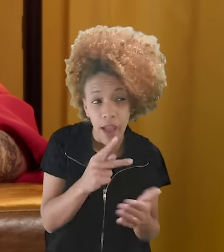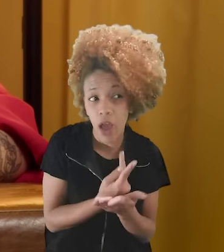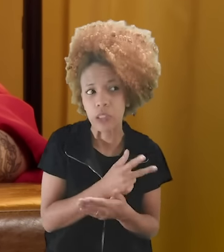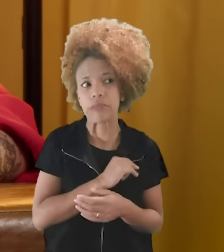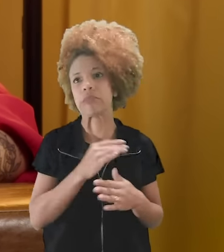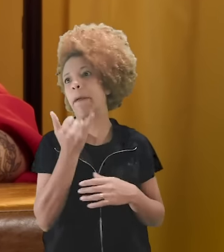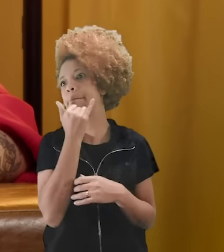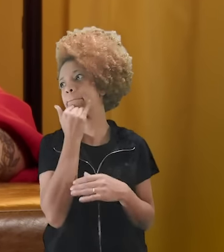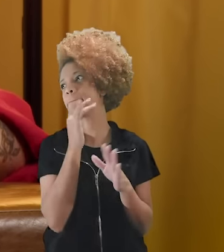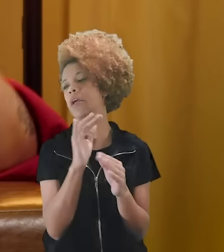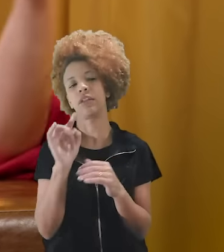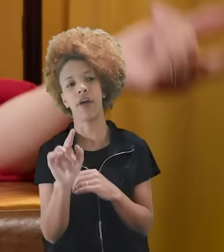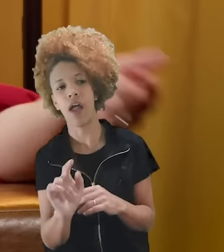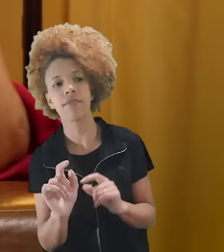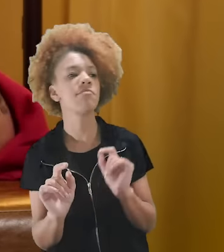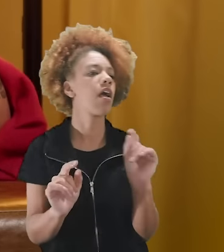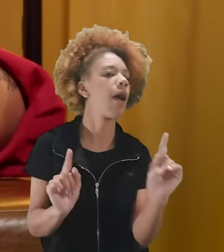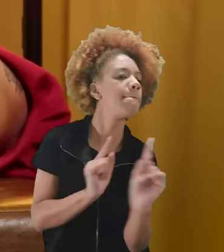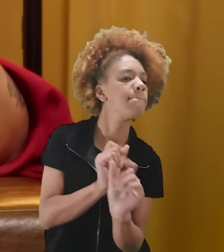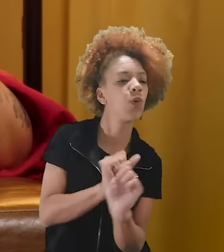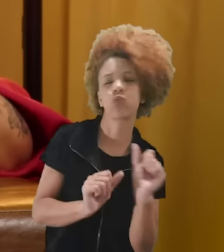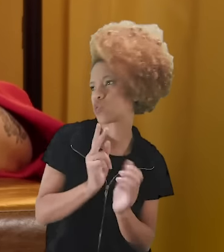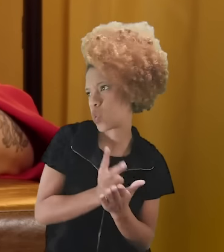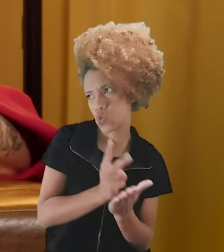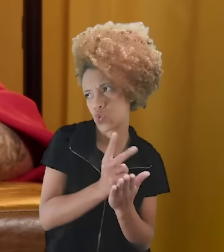relevante eu falo pô perdão Na verdade era isso aqui em vez isso aqui e tudo mais Segue o jogo